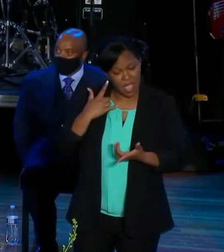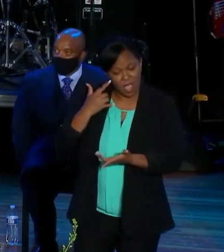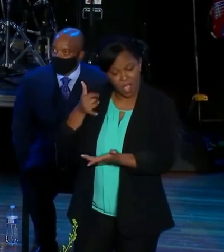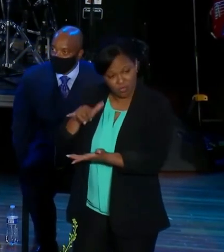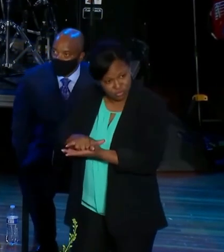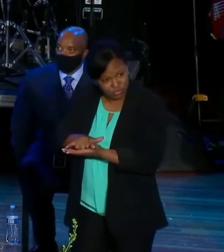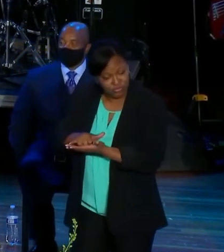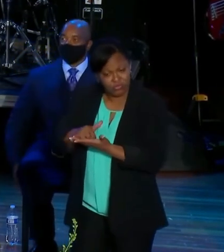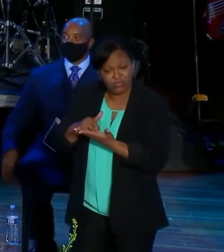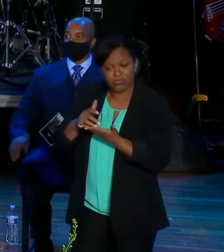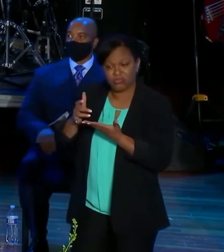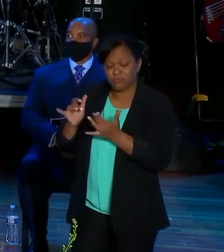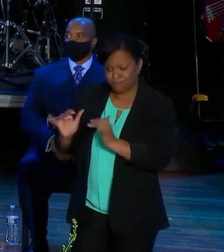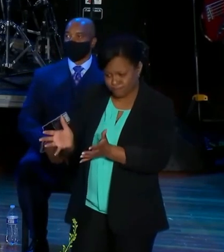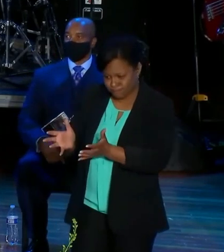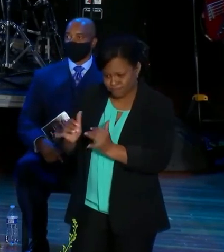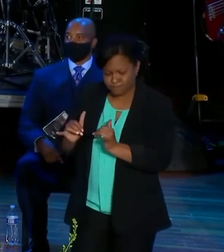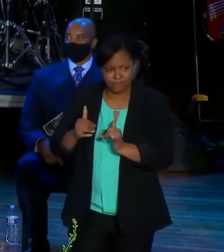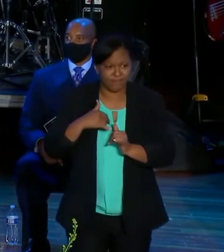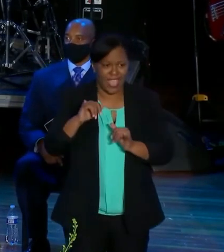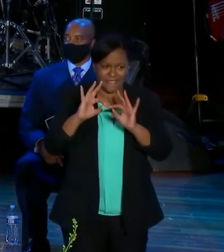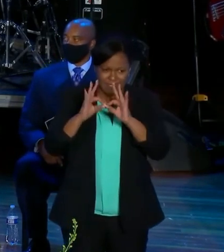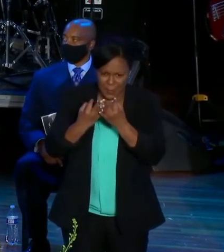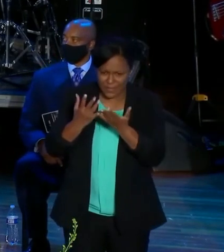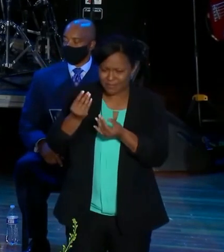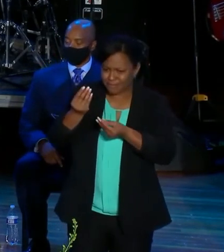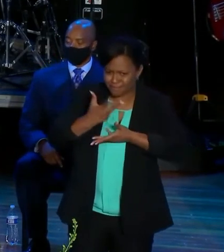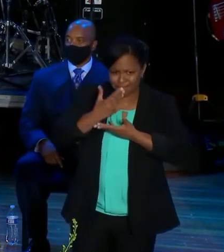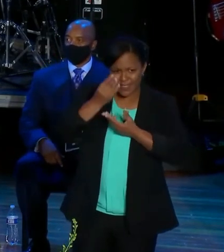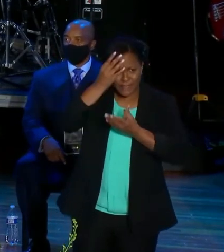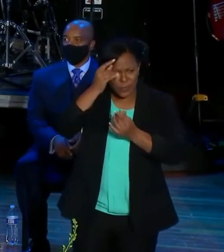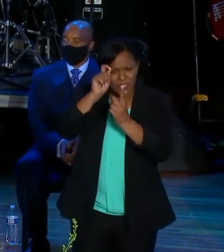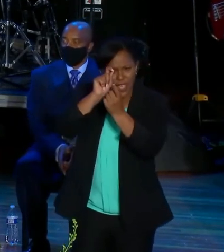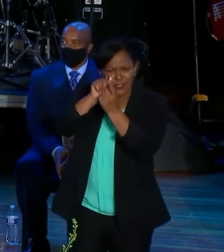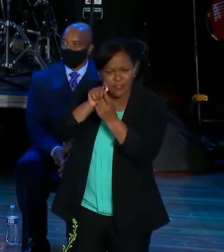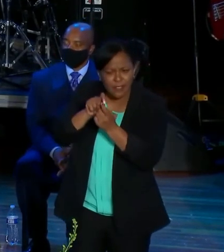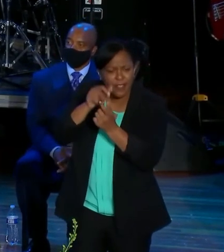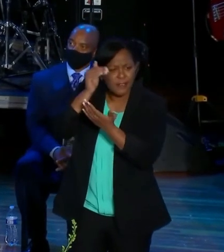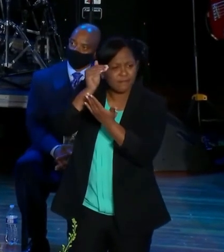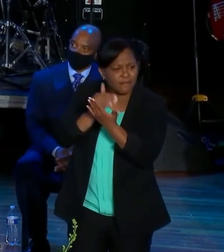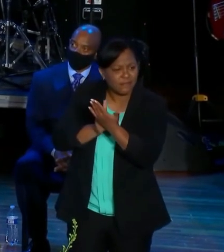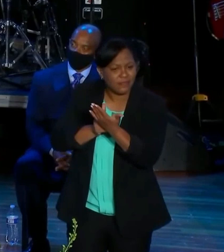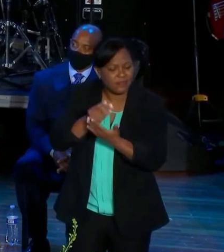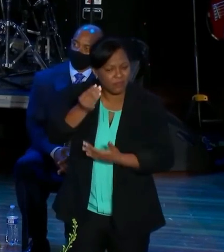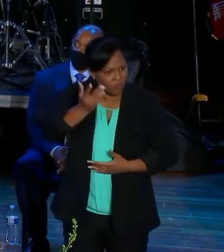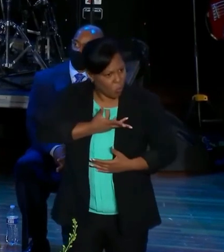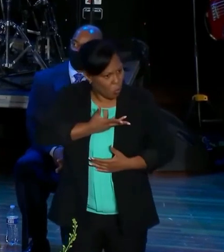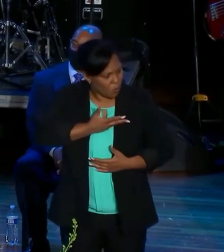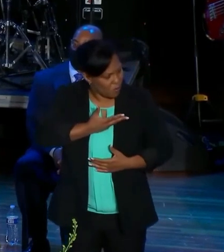att bland det sista som George sa, var "jag kan inte andas"